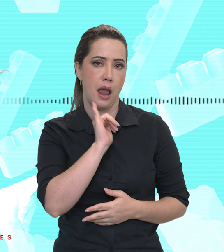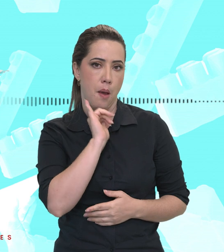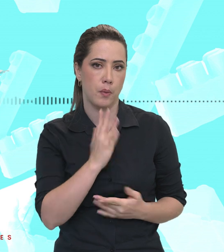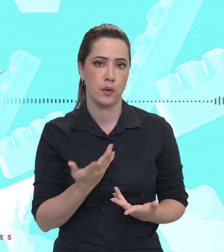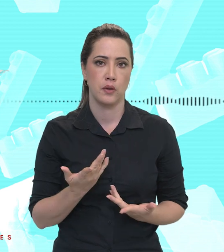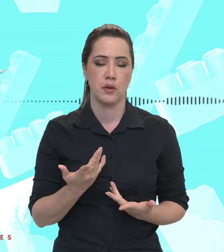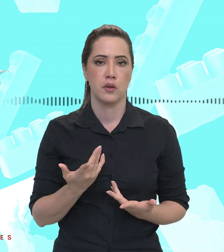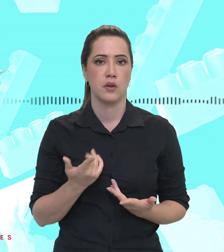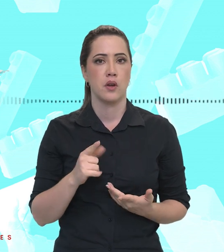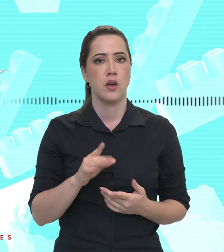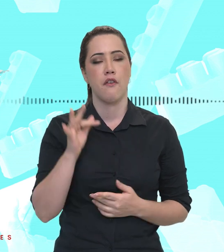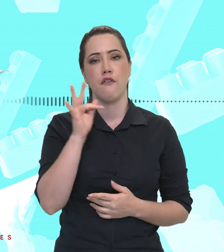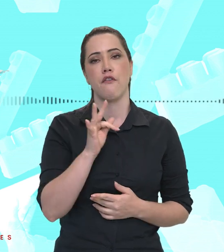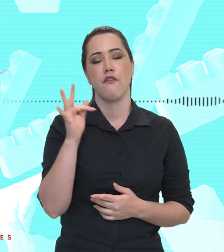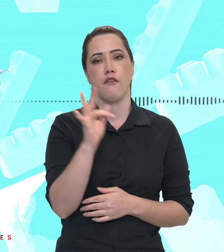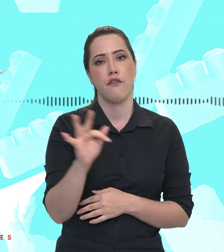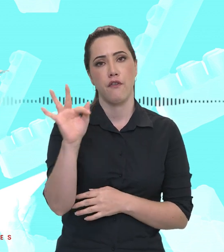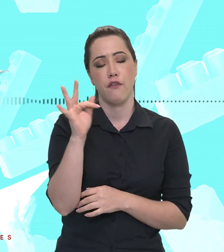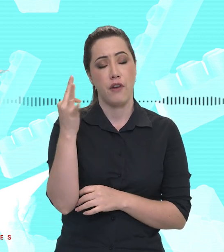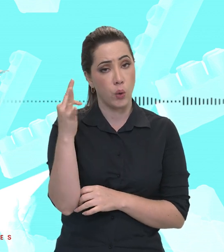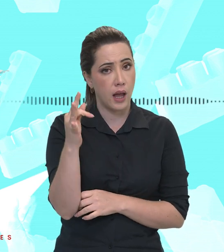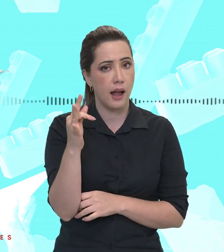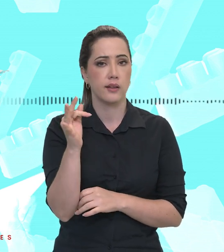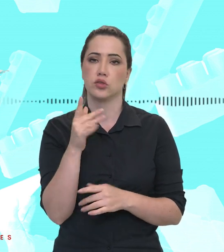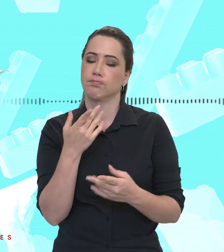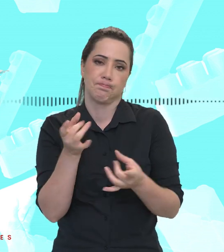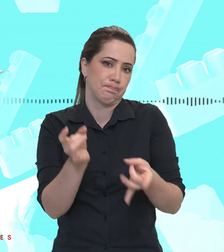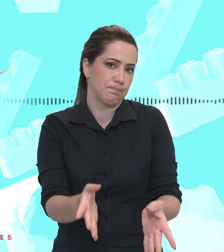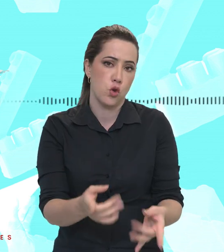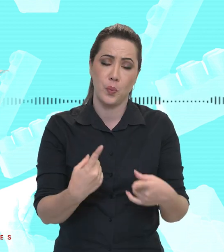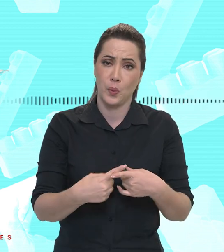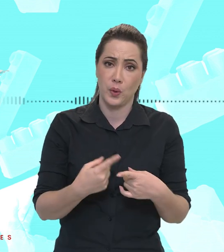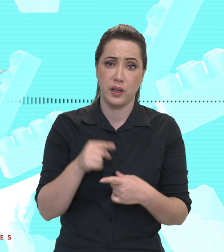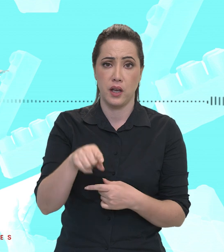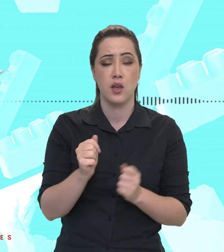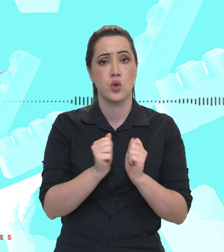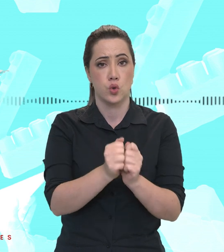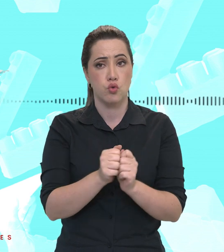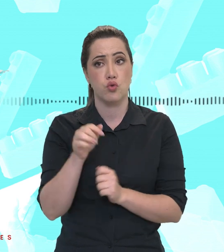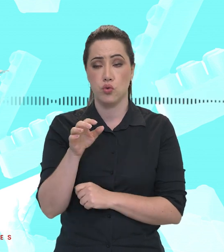Por exemplo, eu acabei desistindo da faculdade, porque, junto ao Tourette, você pode ter